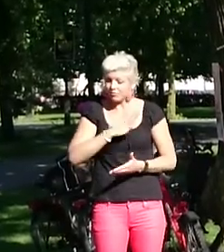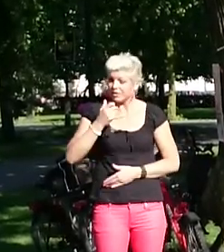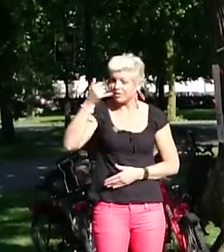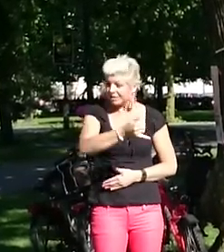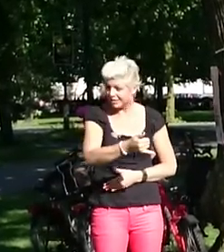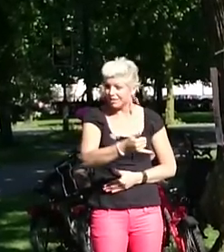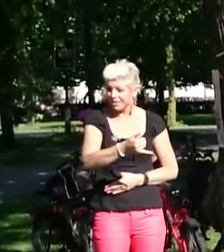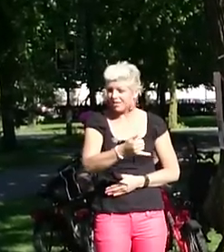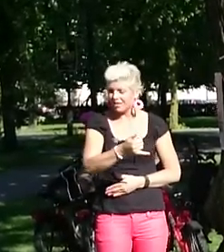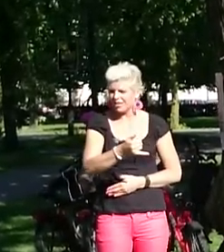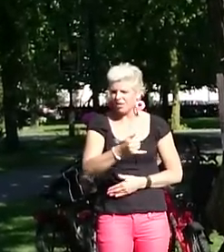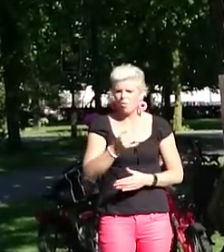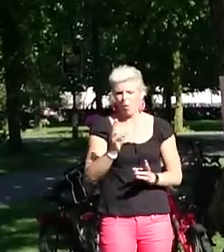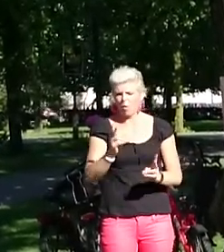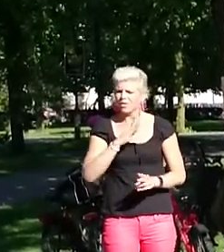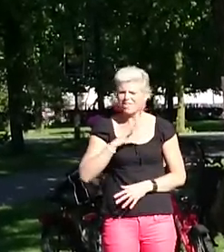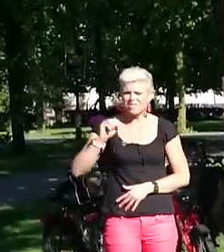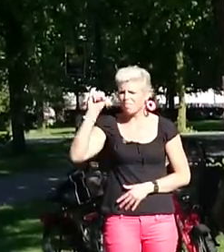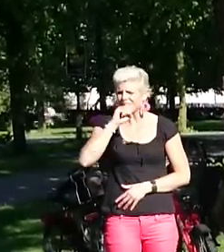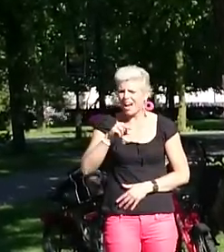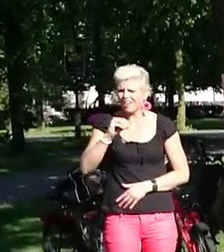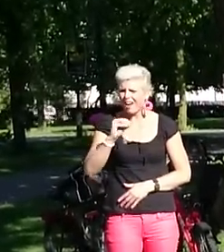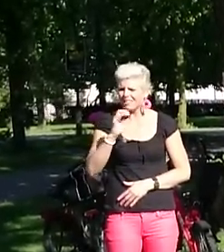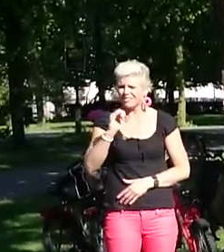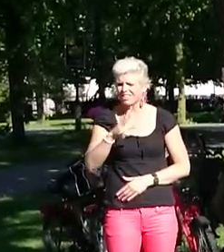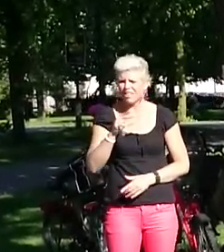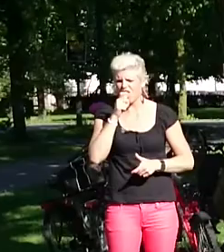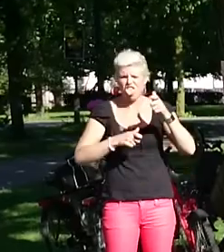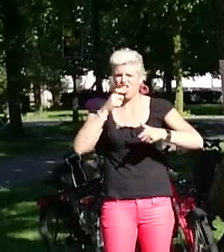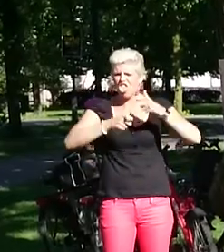Och där som också en massa rasister står och säger en massa dumheter.